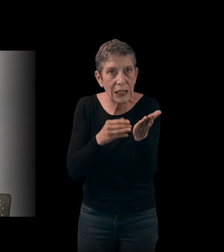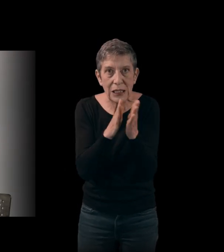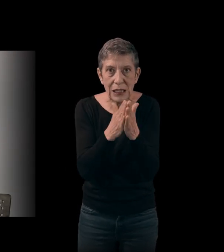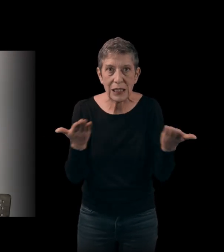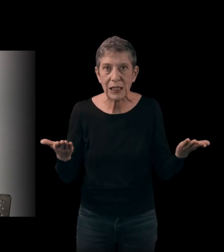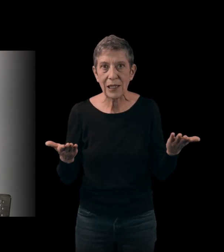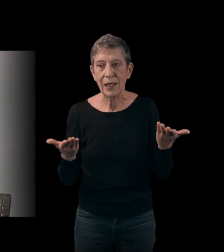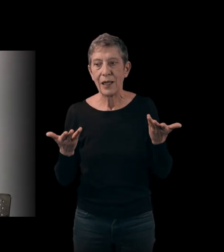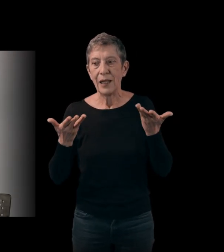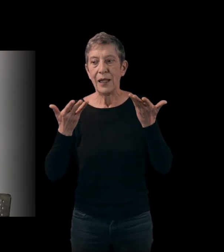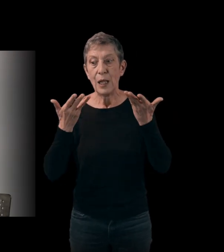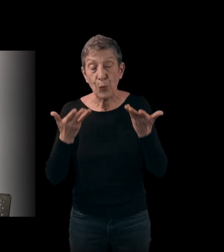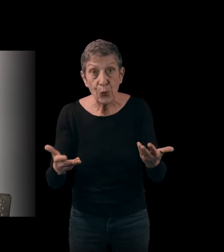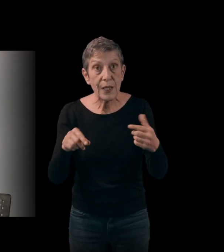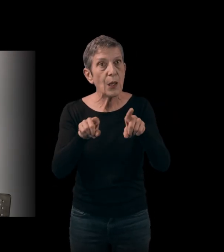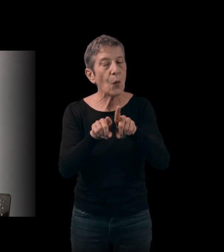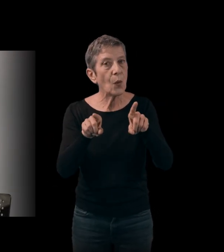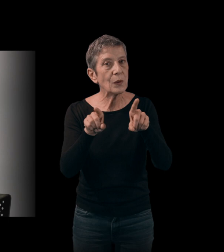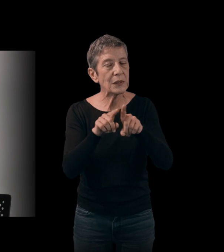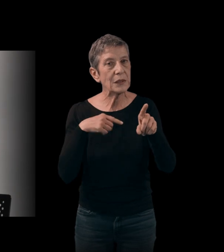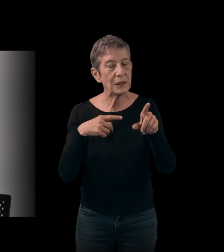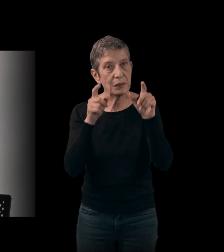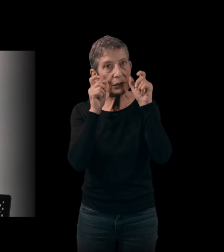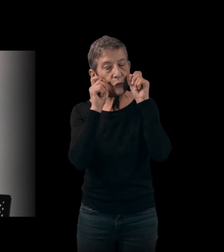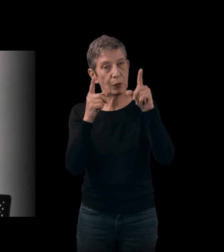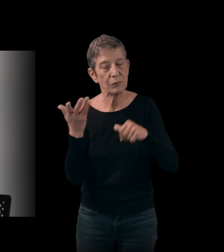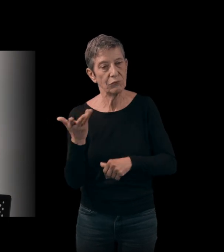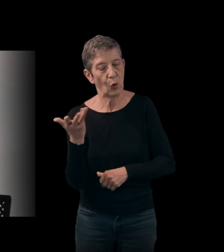Et puis, c'était surprenant, c'est que ces deux voyages ont résonné aussi très fortement.